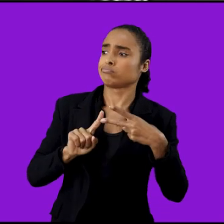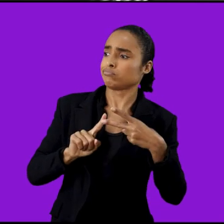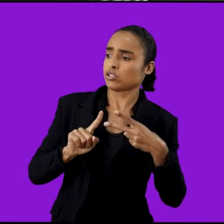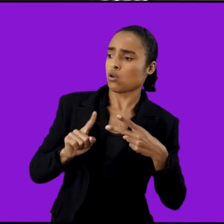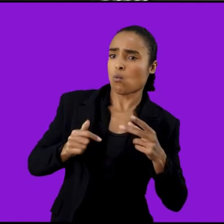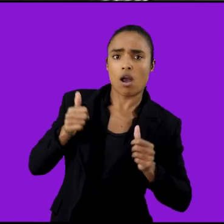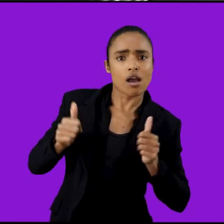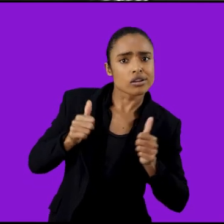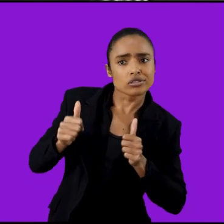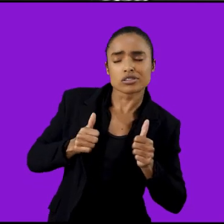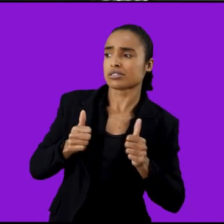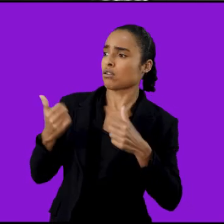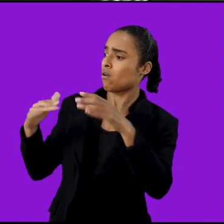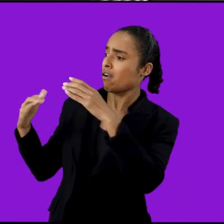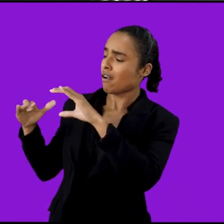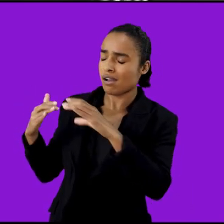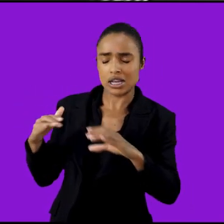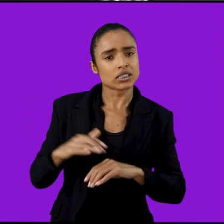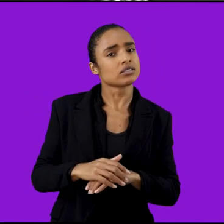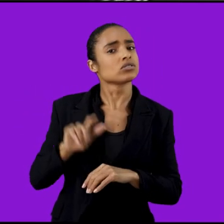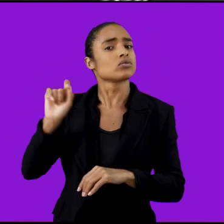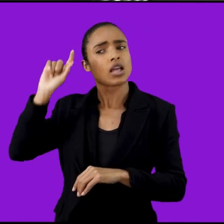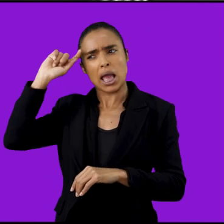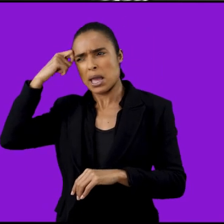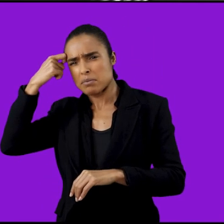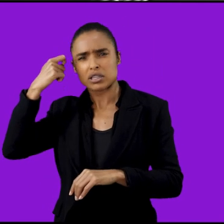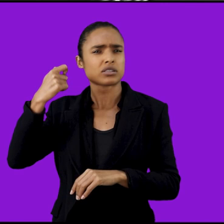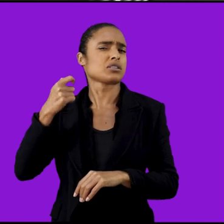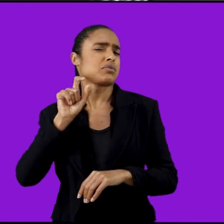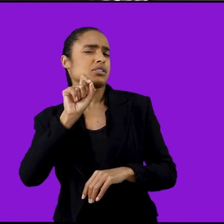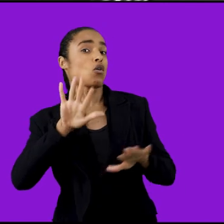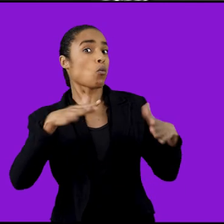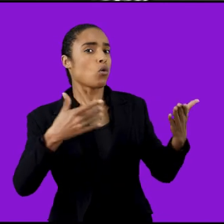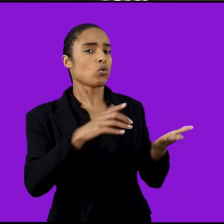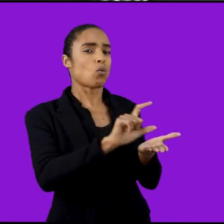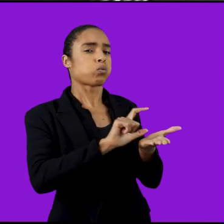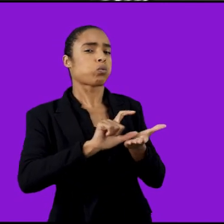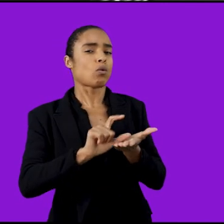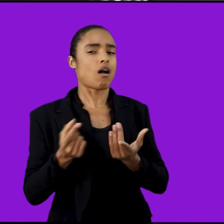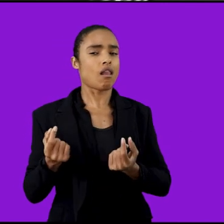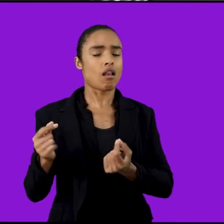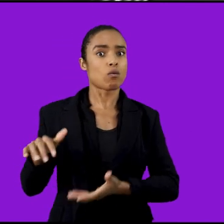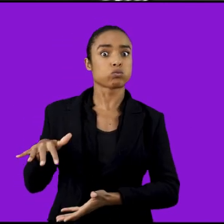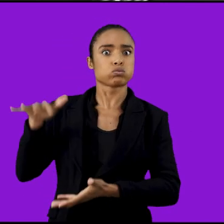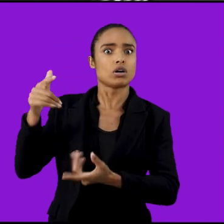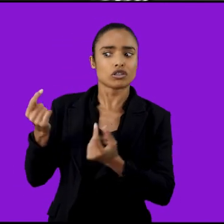O faz me rir, ou aquer não passava na nossa mão